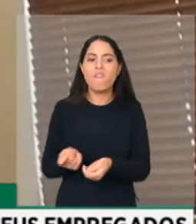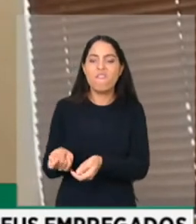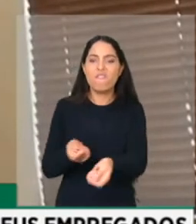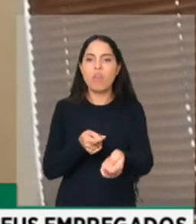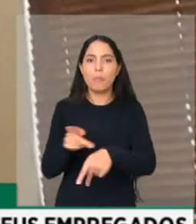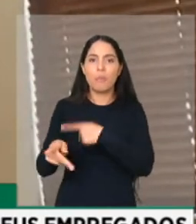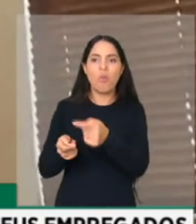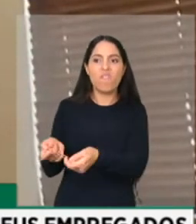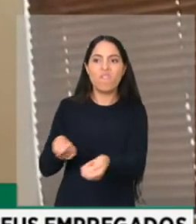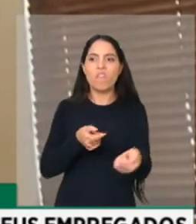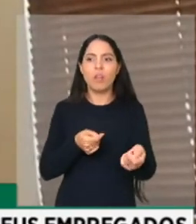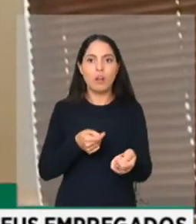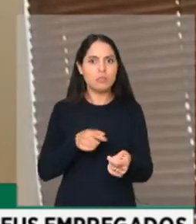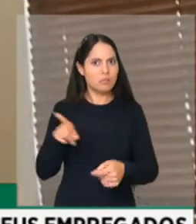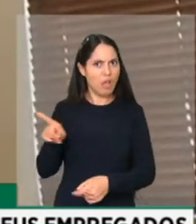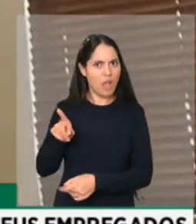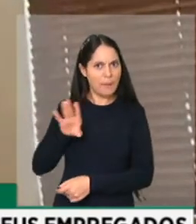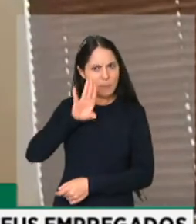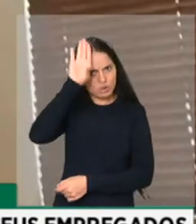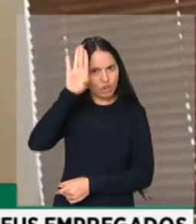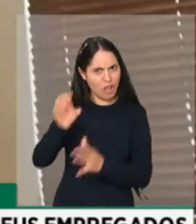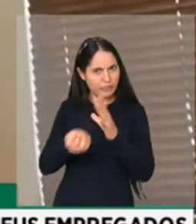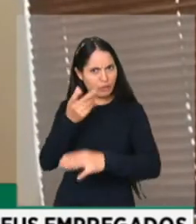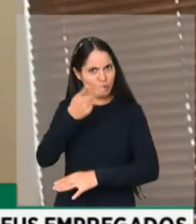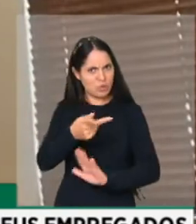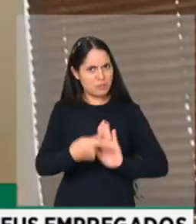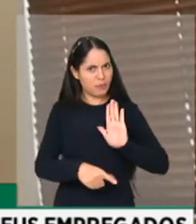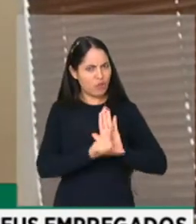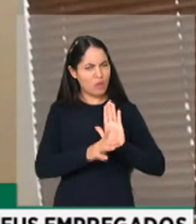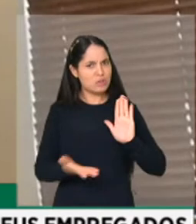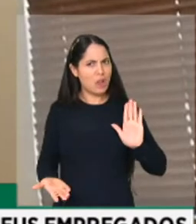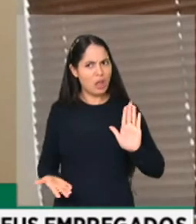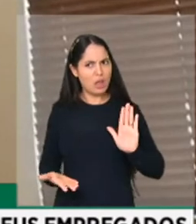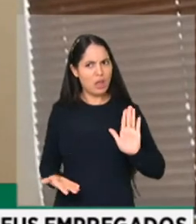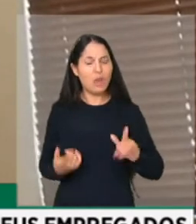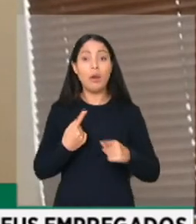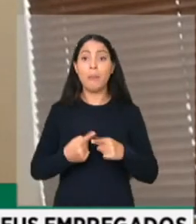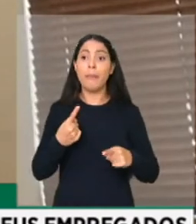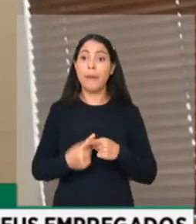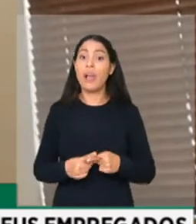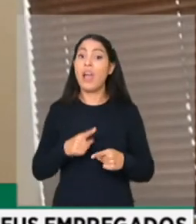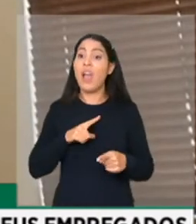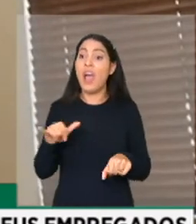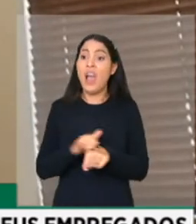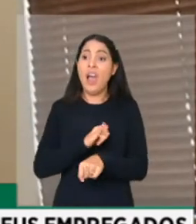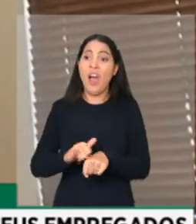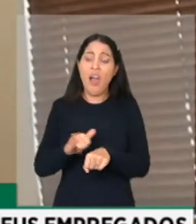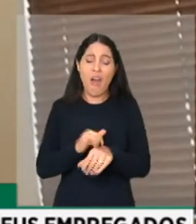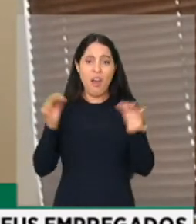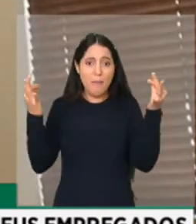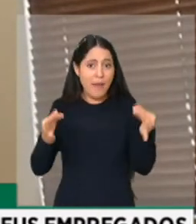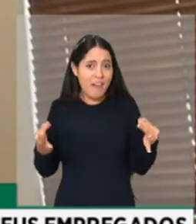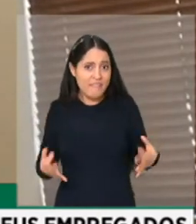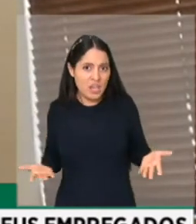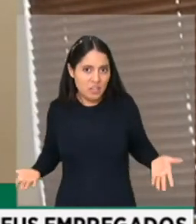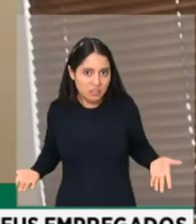PARA DE CERTA FORMA ENGANAR A POPULAÇÃO, BOLSONARO CRIOU TODAS AS CONDIÇÕES DA TEMPESTADE PERFEITA PARA A DISSEMINAÇÃO DA COVID NO BRASIL, PEGANDO O USO DE MÁ